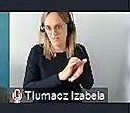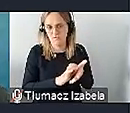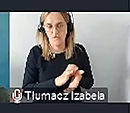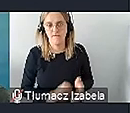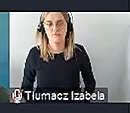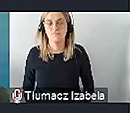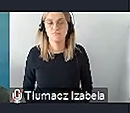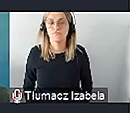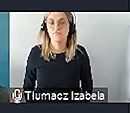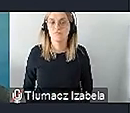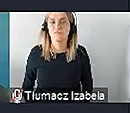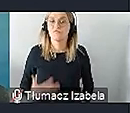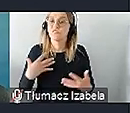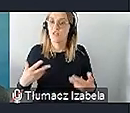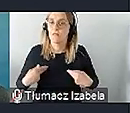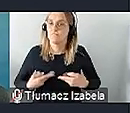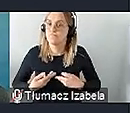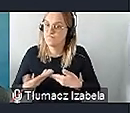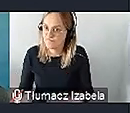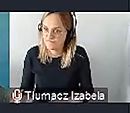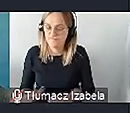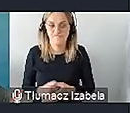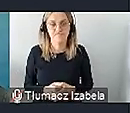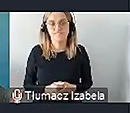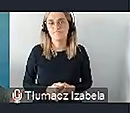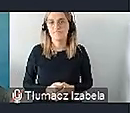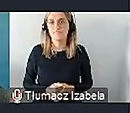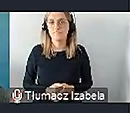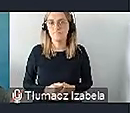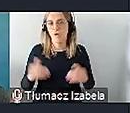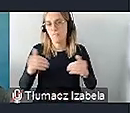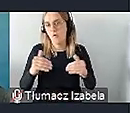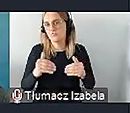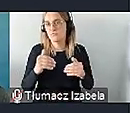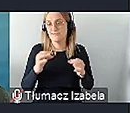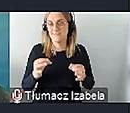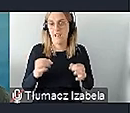to, co chciałbym państwu przedstawić. Można w trakcie już próbować zgadywać,